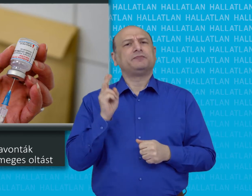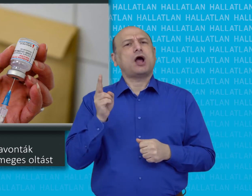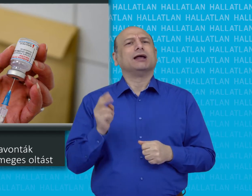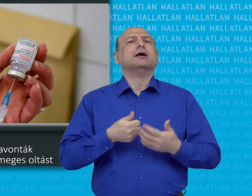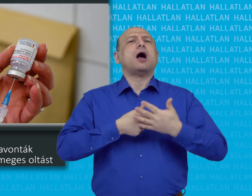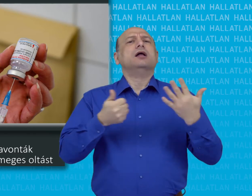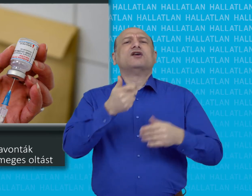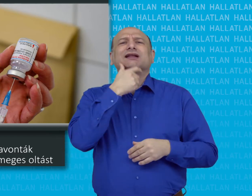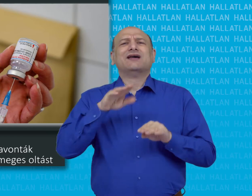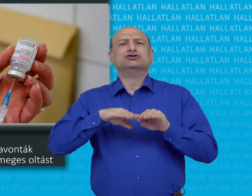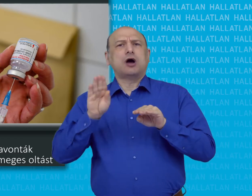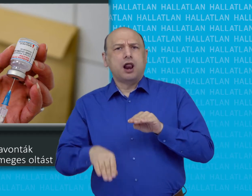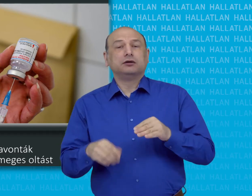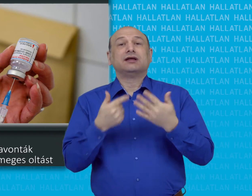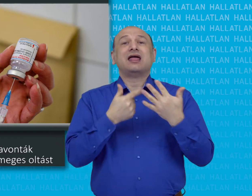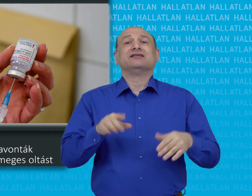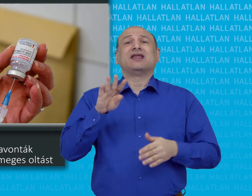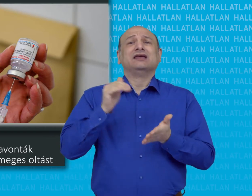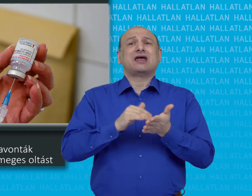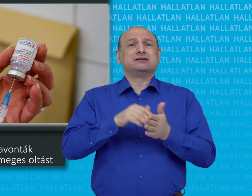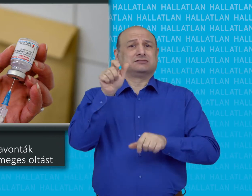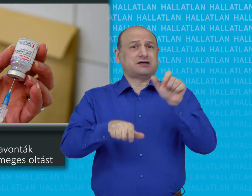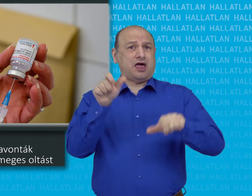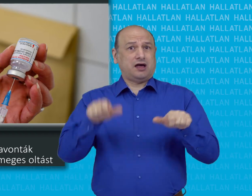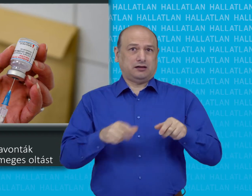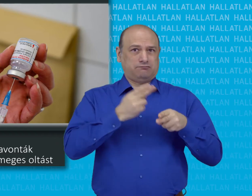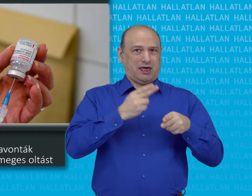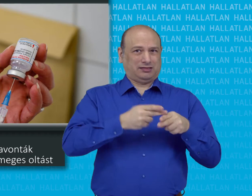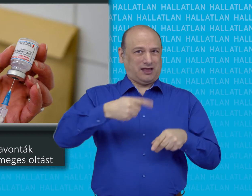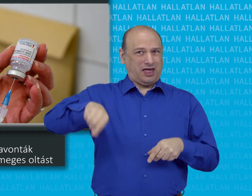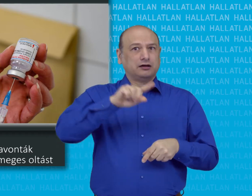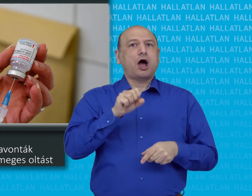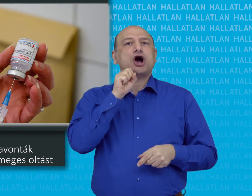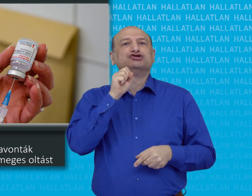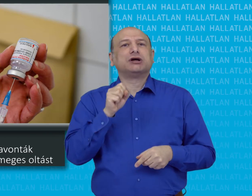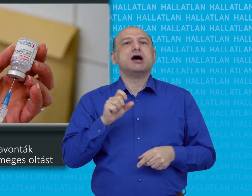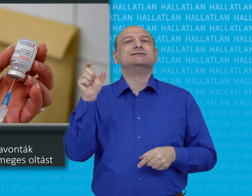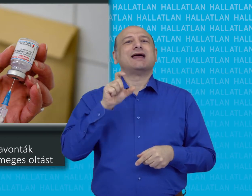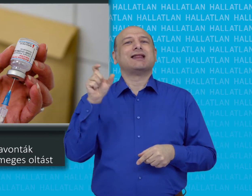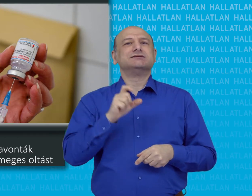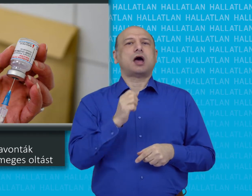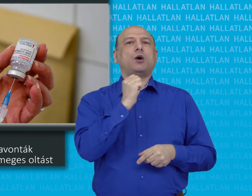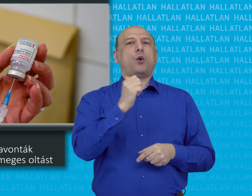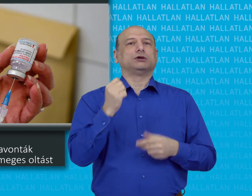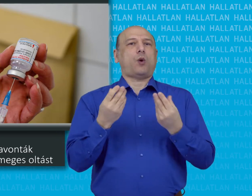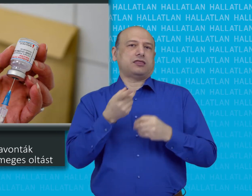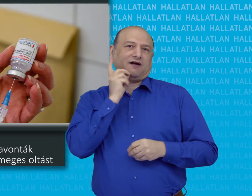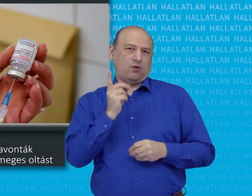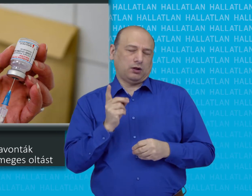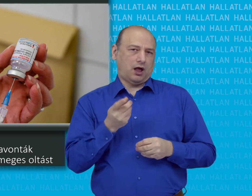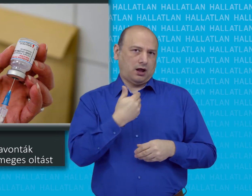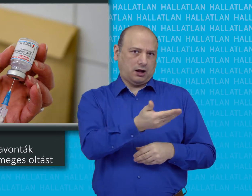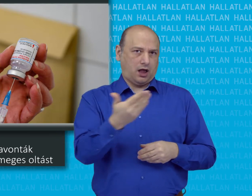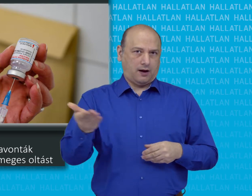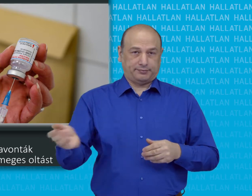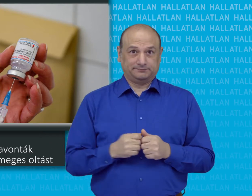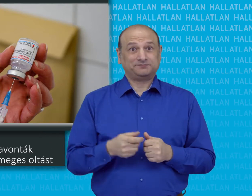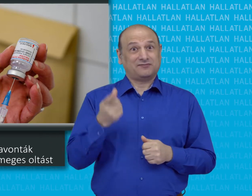60 év alatti krónikus betegek 74 ezer adag AstraZeneca-vakcinával történő beoltása,